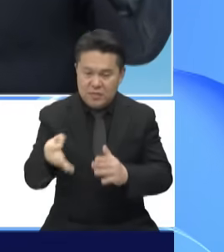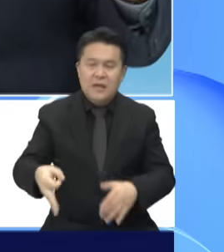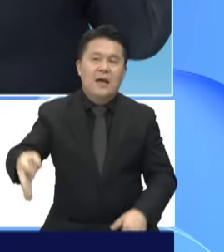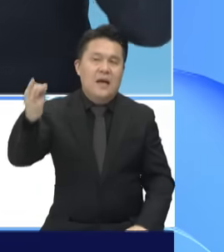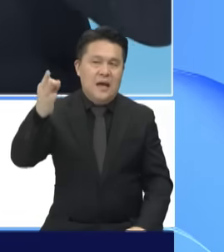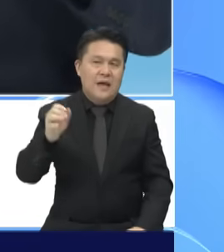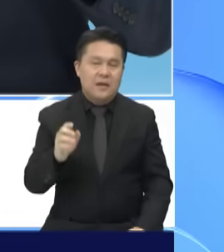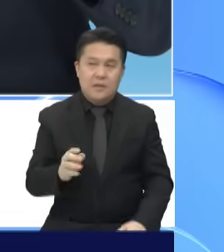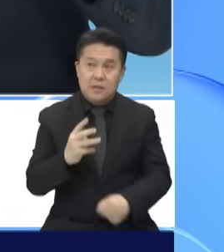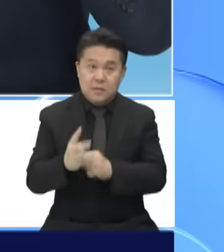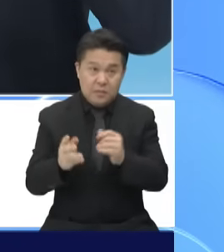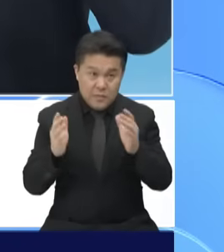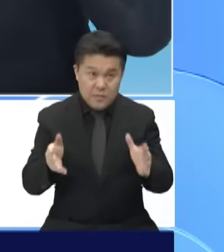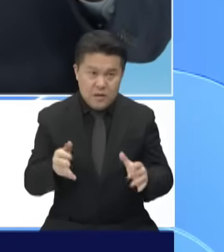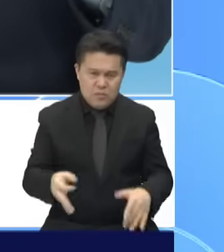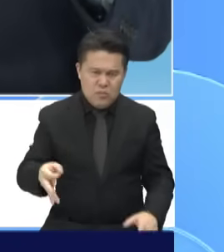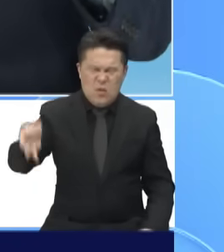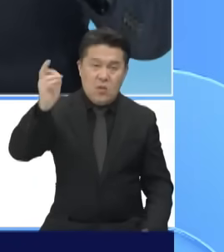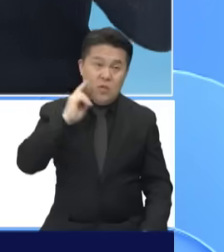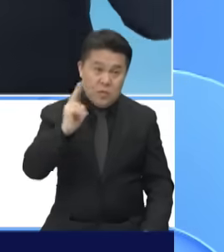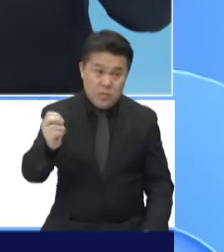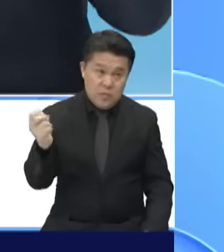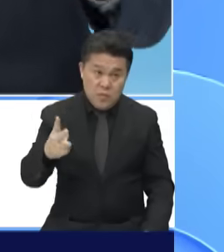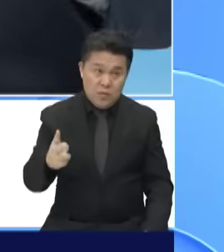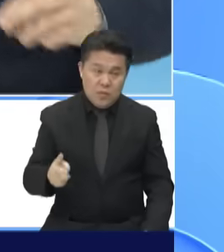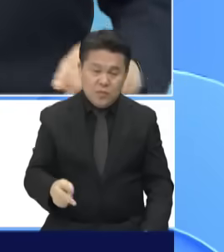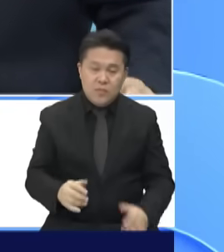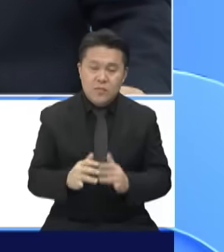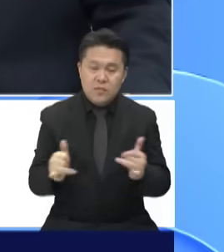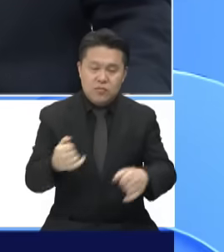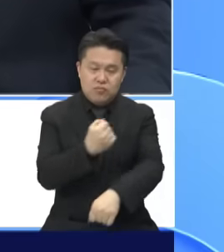3년 내에 거의 급등을 했고요. 그에 따른 인건비까지 포함하면서 아파트